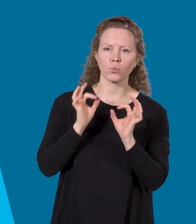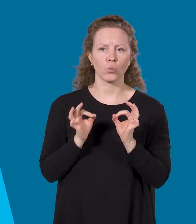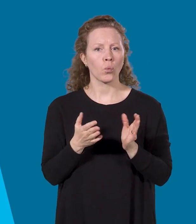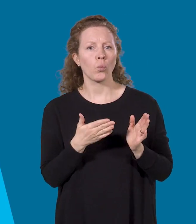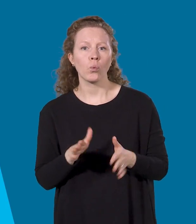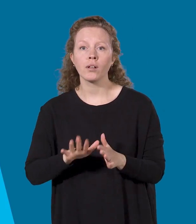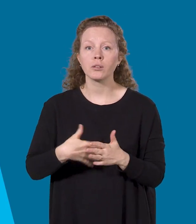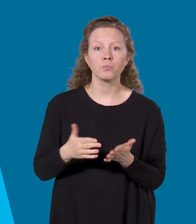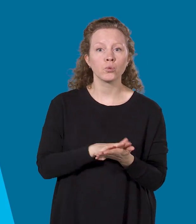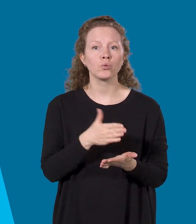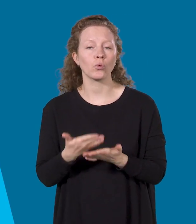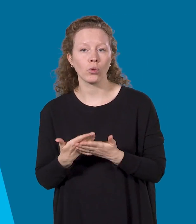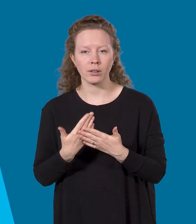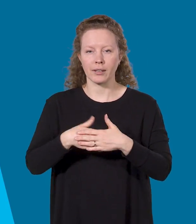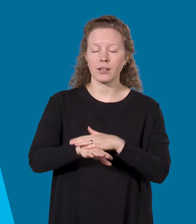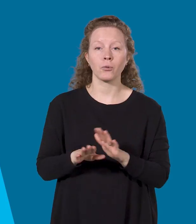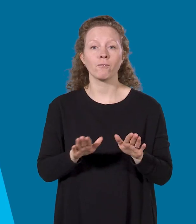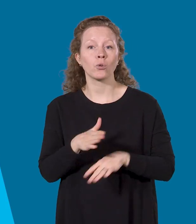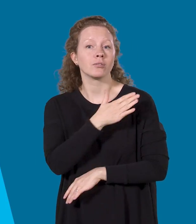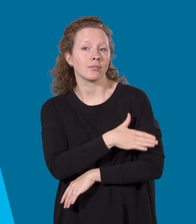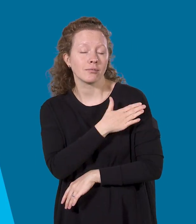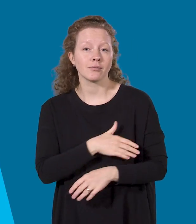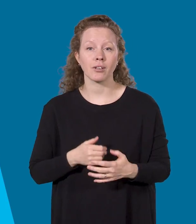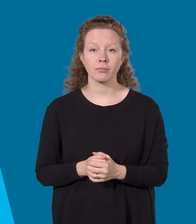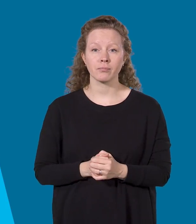hur teckenspråkstolkningen ska organiseras inom vårdtjänsterna.